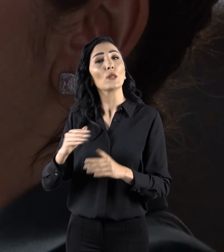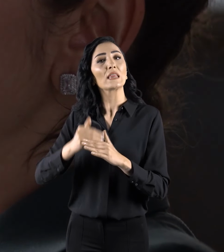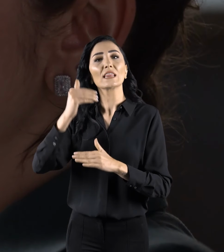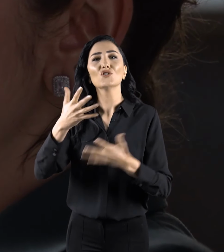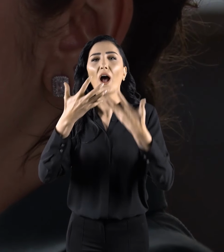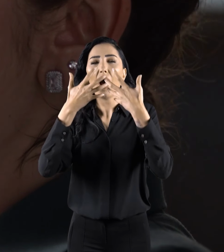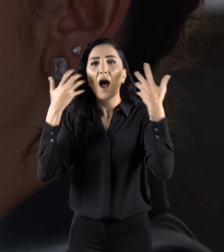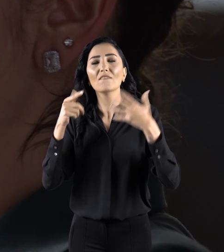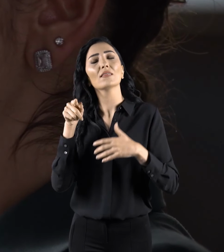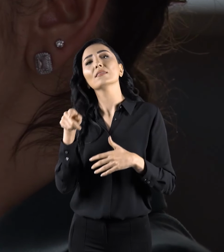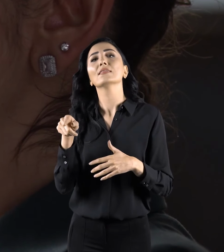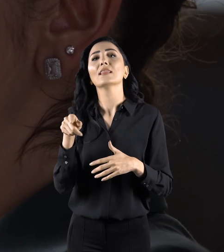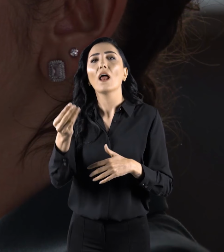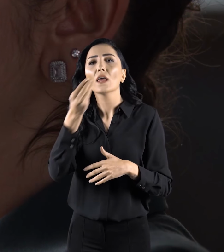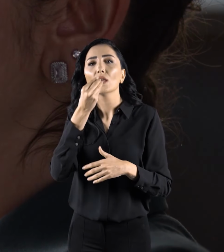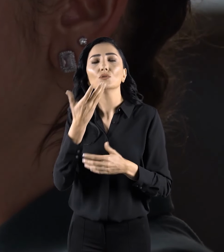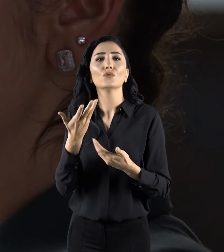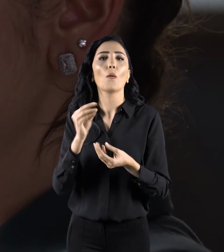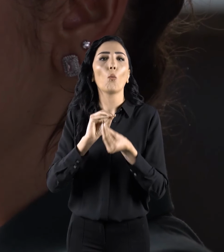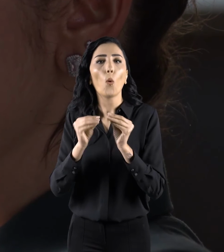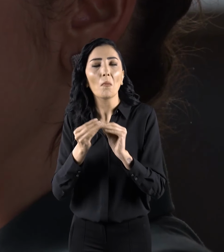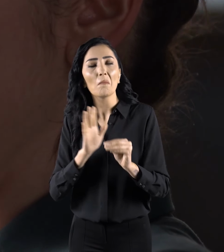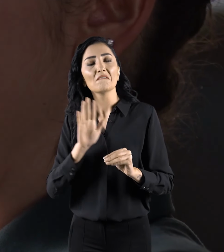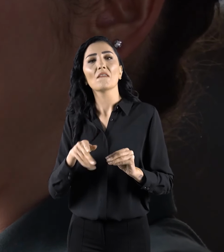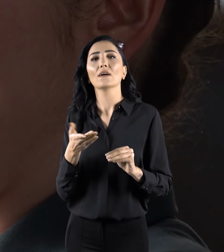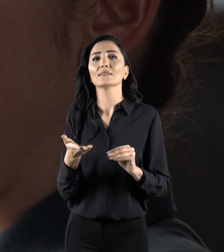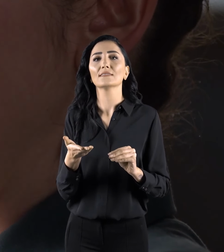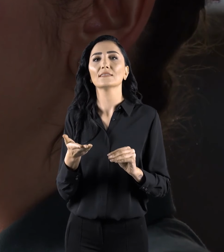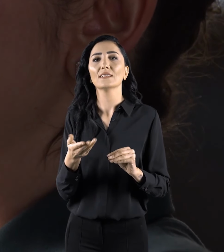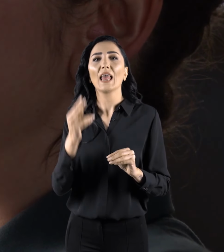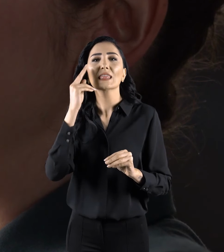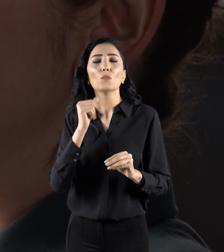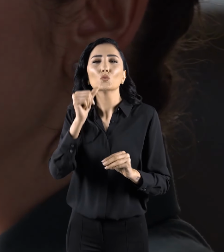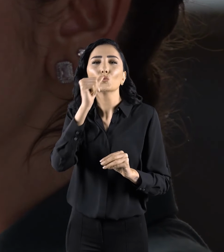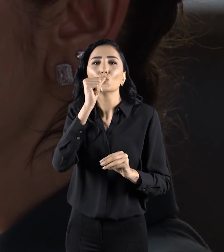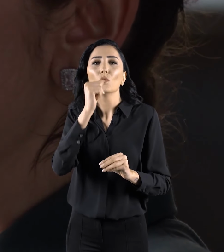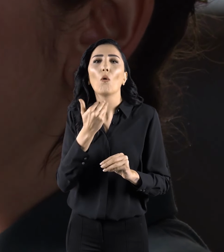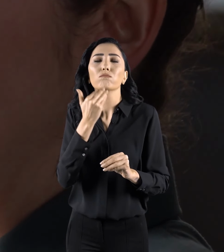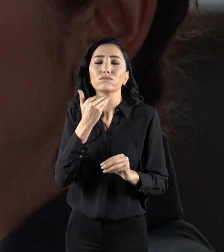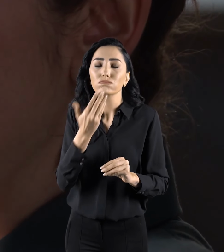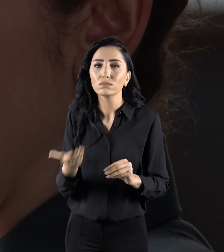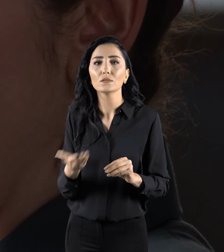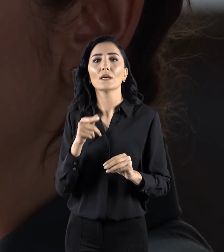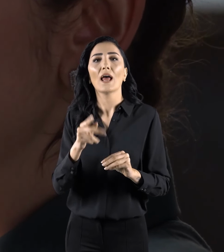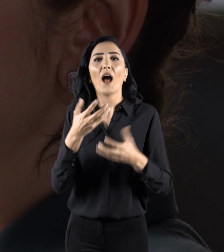Onun dışında hayvanlar yiyecek sıkıntısına düşüyorlar temiz suya erişemiyorlar.